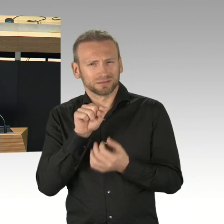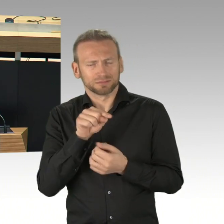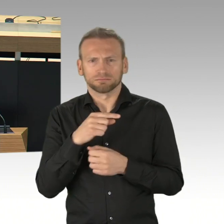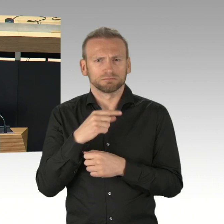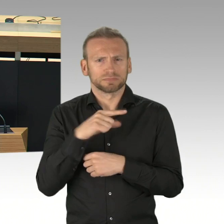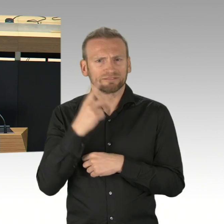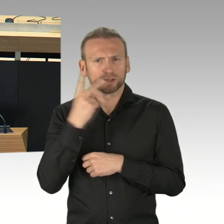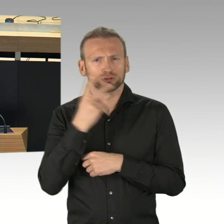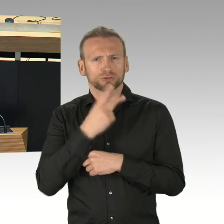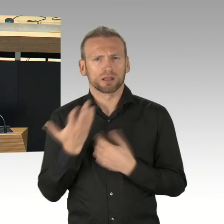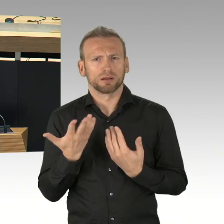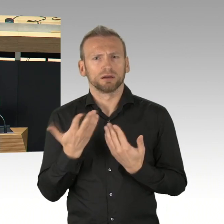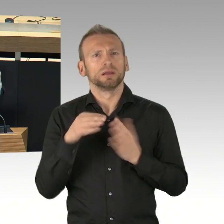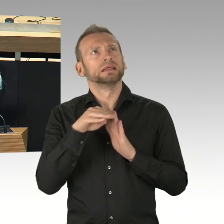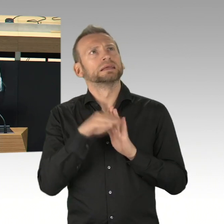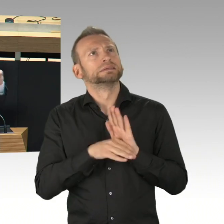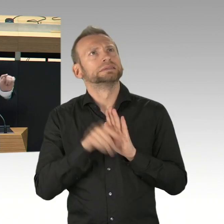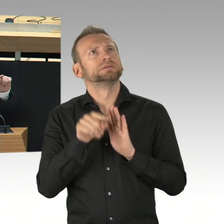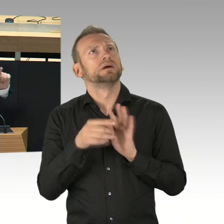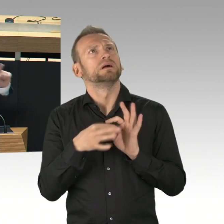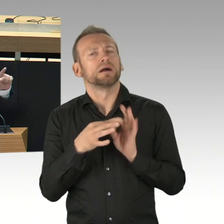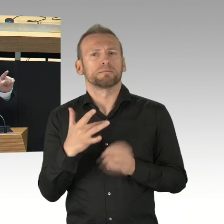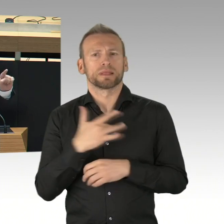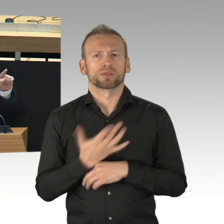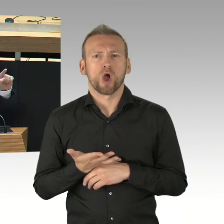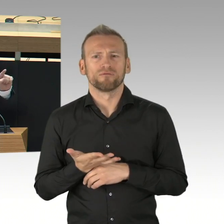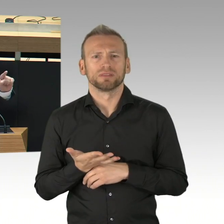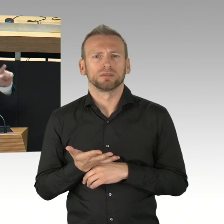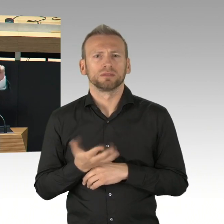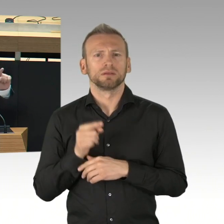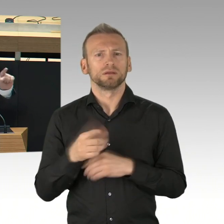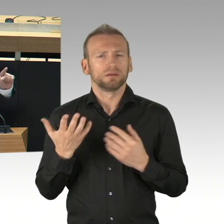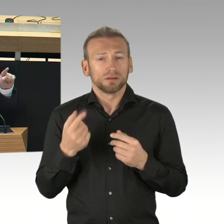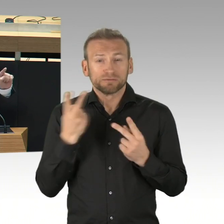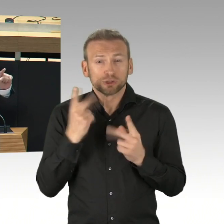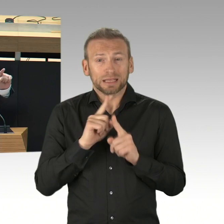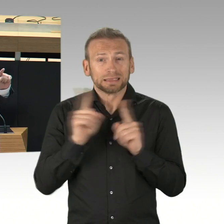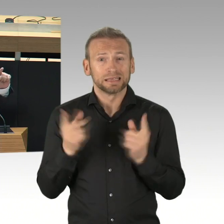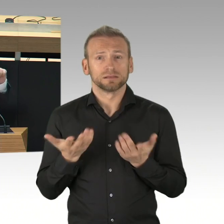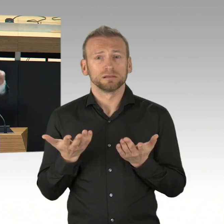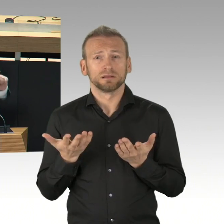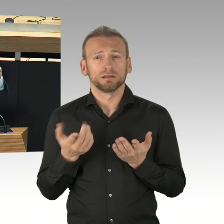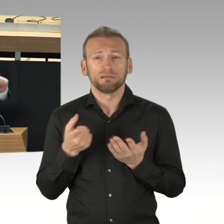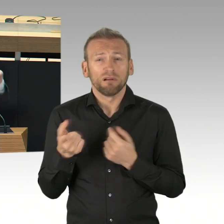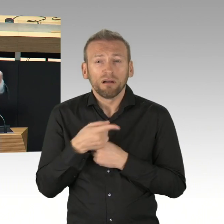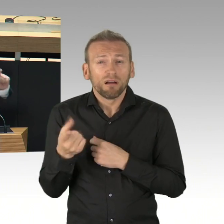und die werden die Wohnungen bekommen und da Sie nicht bauen wollen, davon lenken Sie nämlich ab, dass Sie nicht bauen wollen. Das ist das ganze Geheimnis.